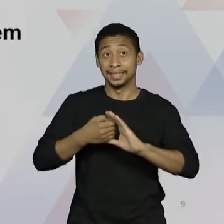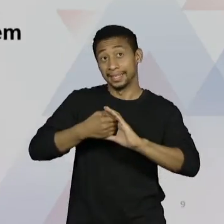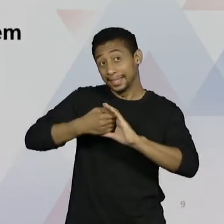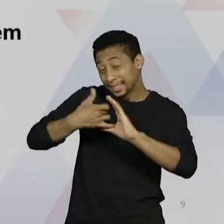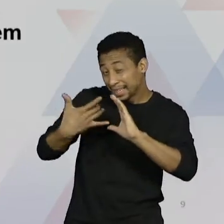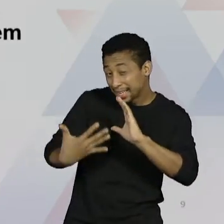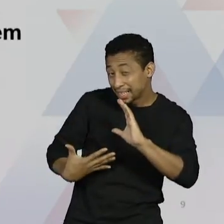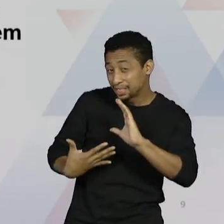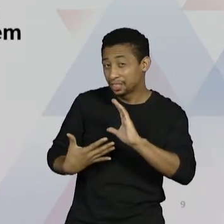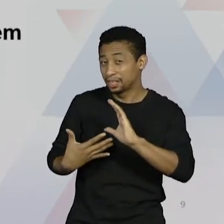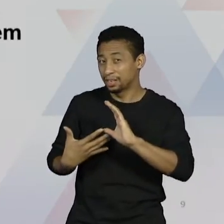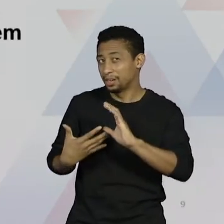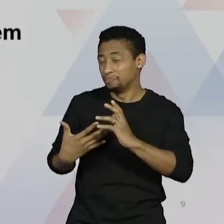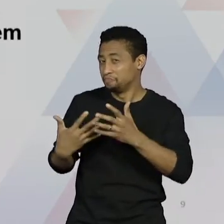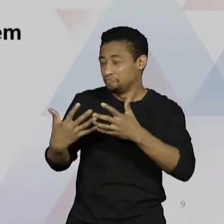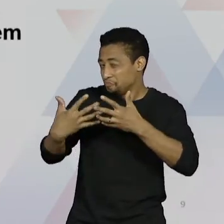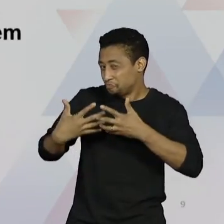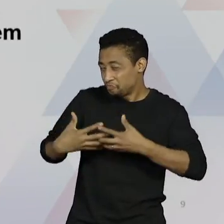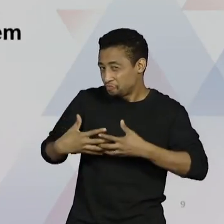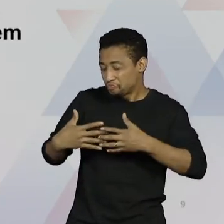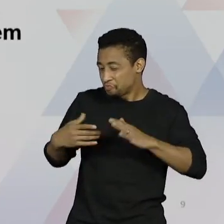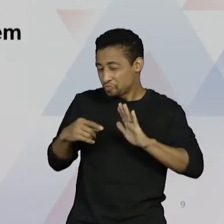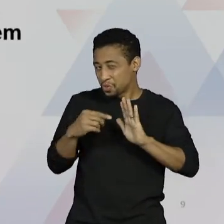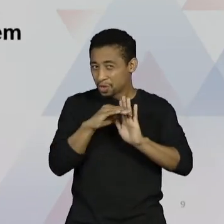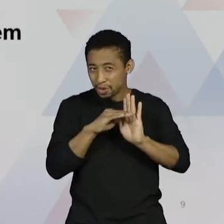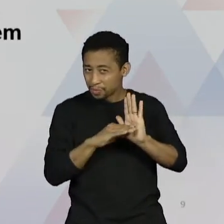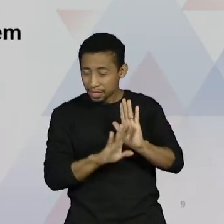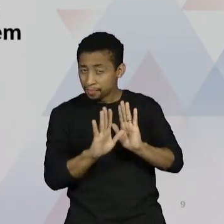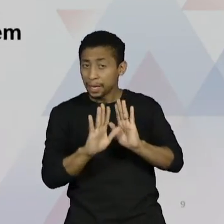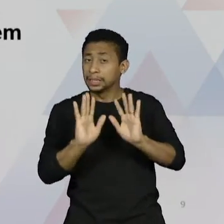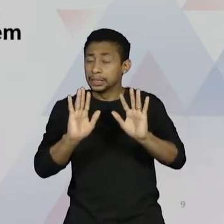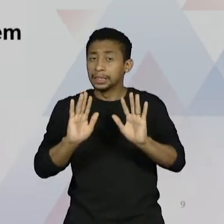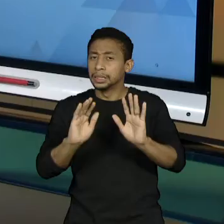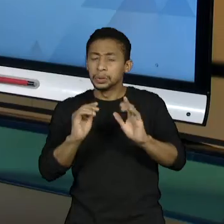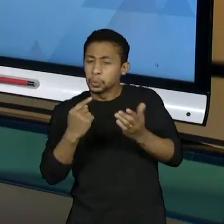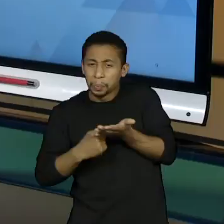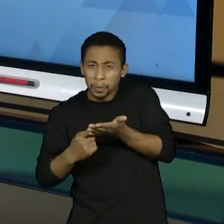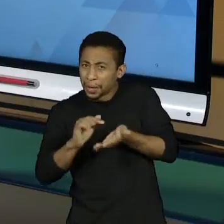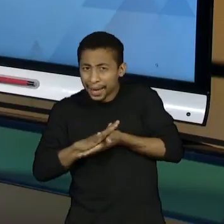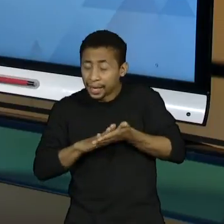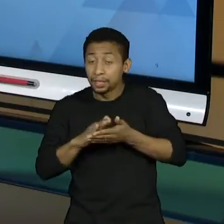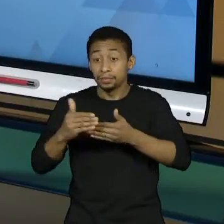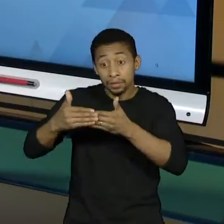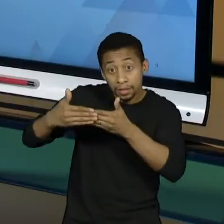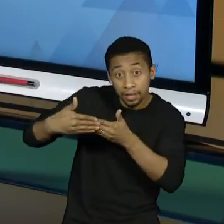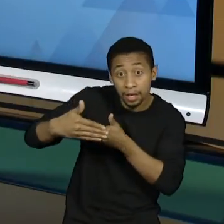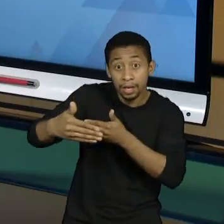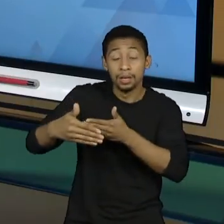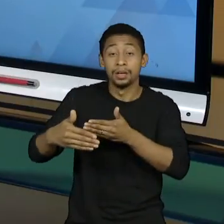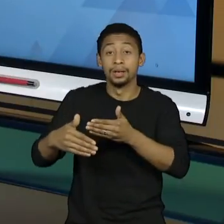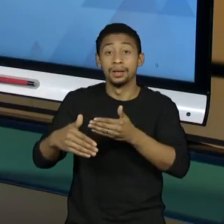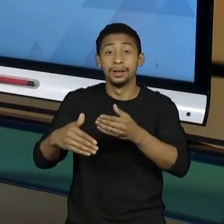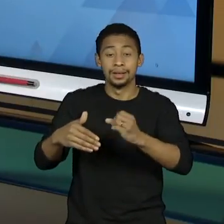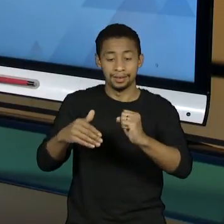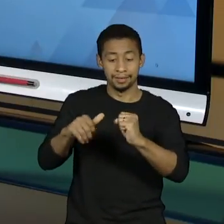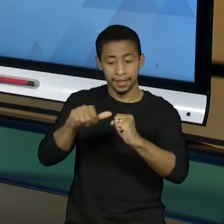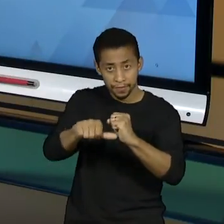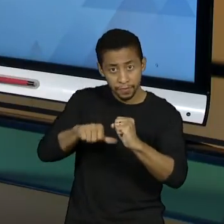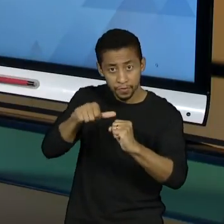PARTE DOS REQUISITOS PODE SER IMPLEMENTADAS EM UMA NOVA VERSÃO". COM CERTEZA! INCLUSIVE, NO DESENVOLVIMENTO DO PROJETO, COM O TEMPO QUE VOCÊ